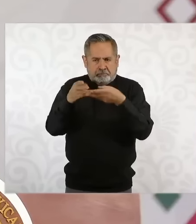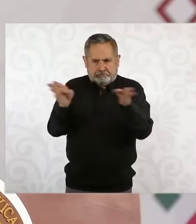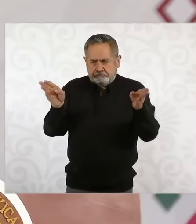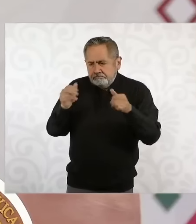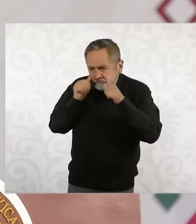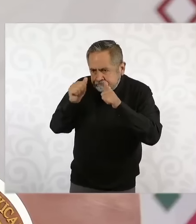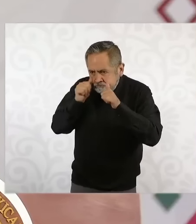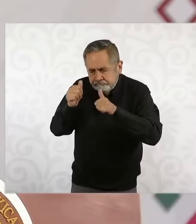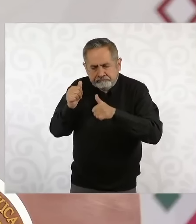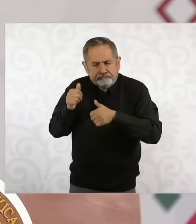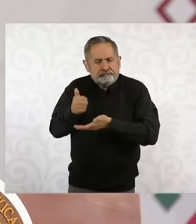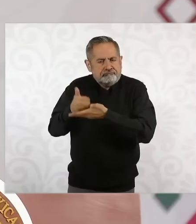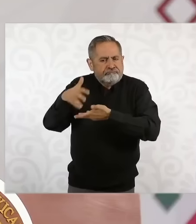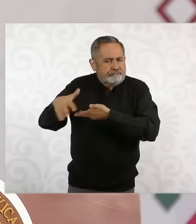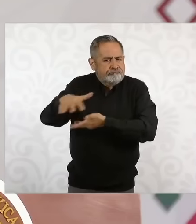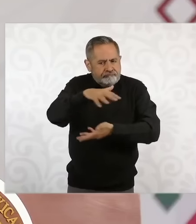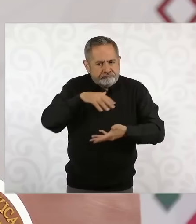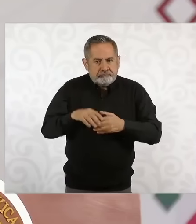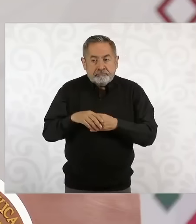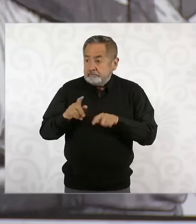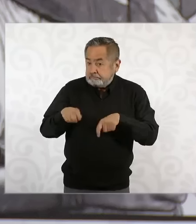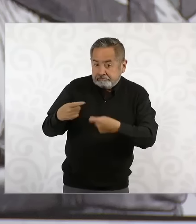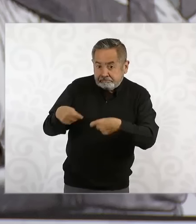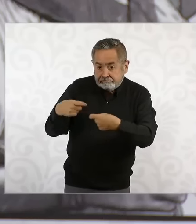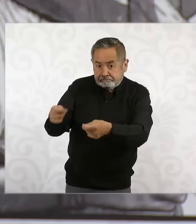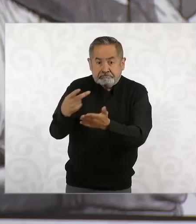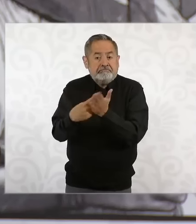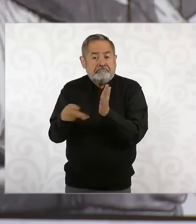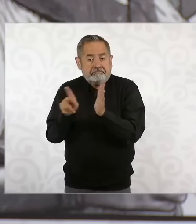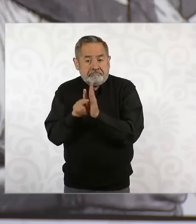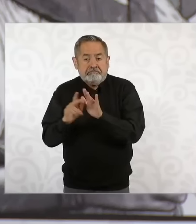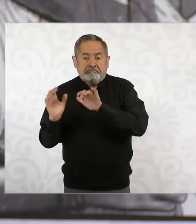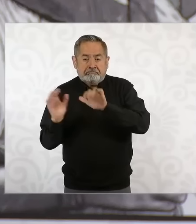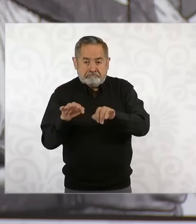Adicionalmente de esta impulso de contratación, hemos estamos trabajando en la conformación de